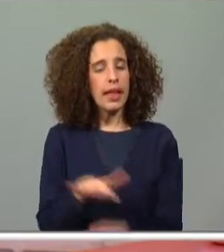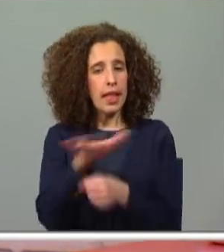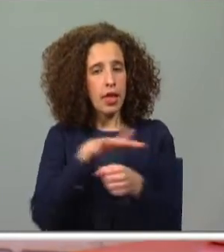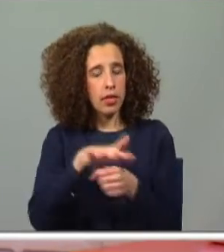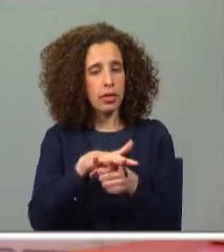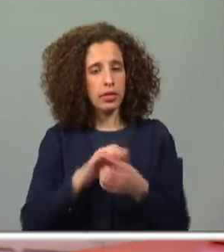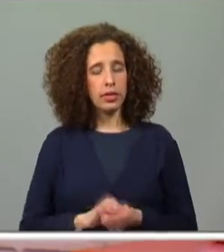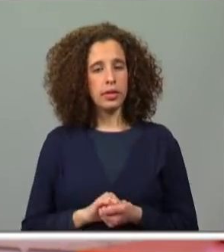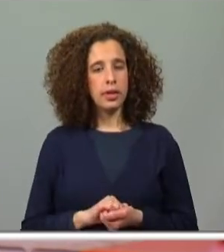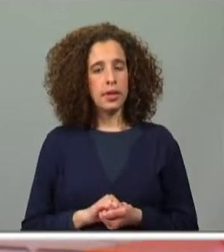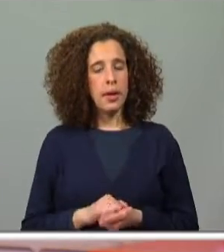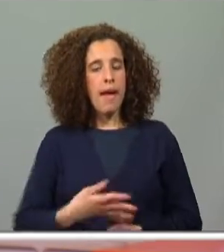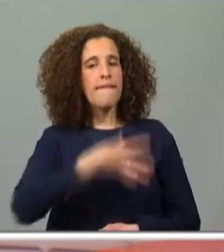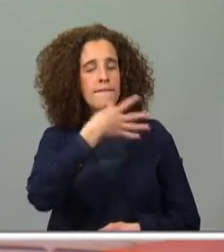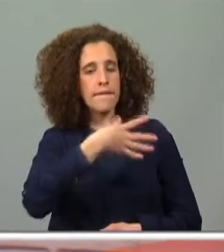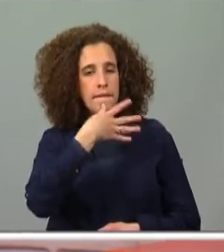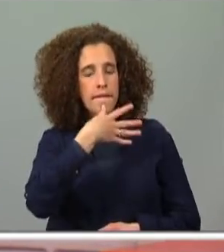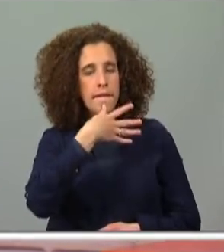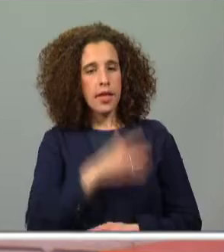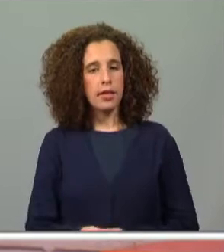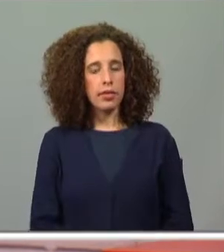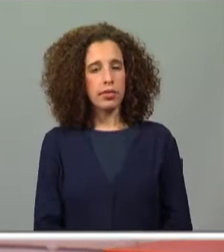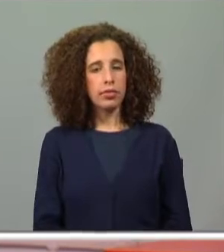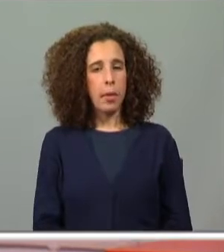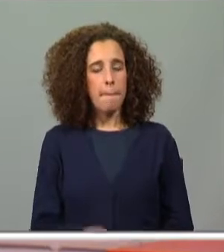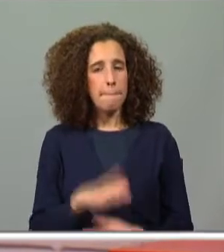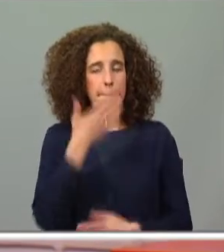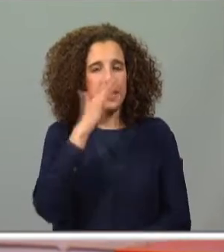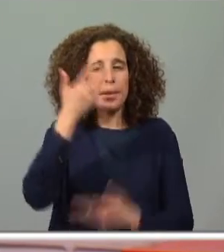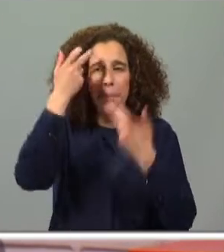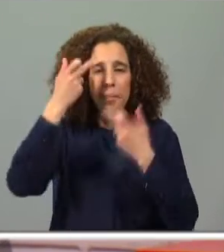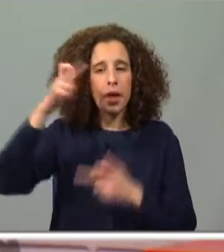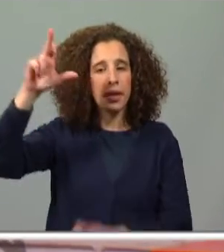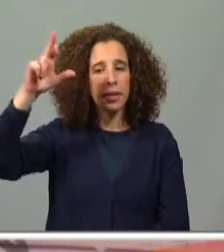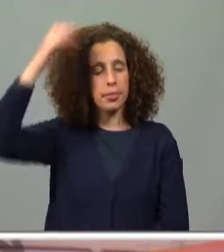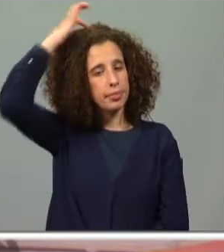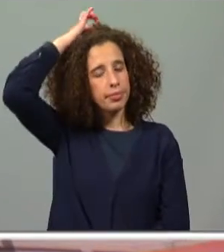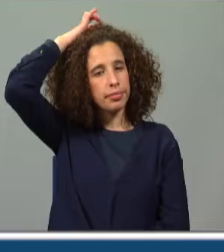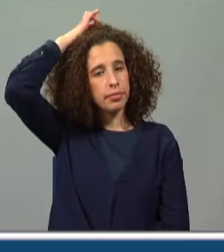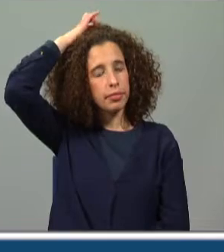para a narradora se eternizou Então temos as expressões com valor 對於敘述者來說，它被永恆化了所以我們有帶有值的表達式